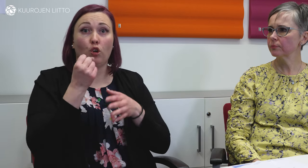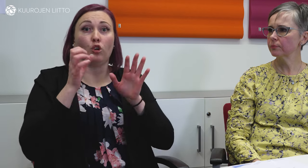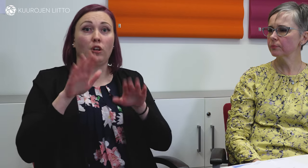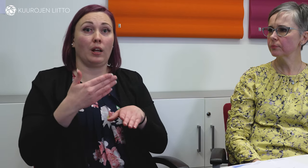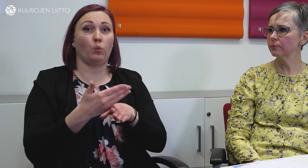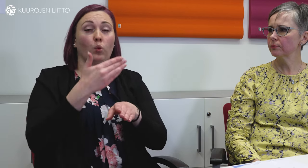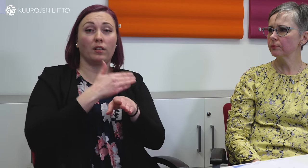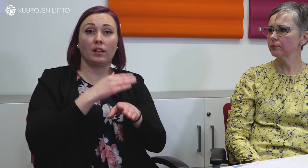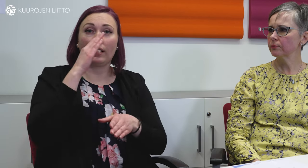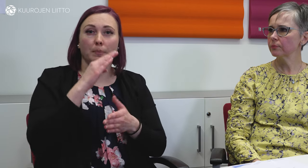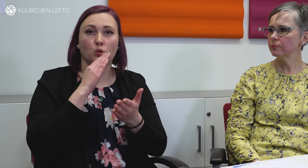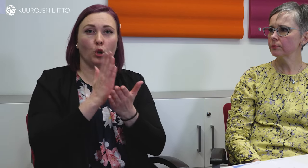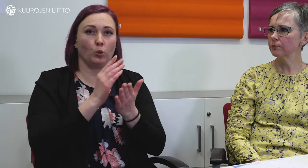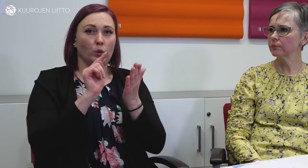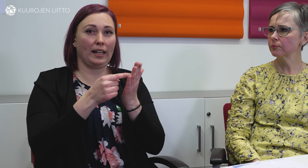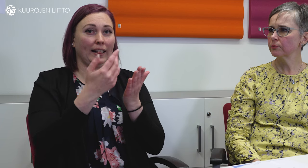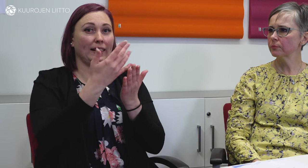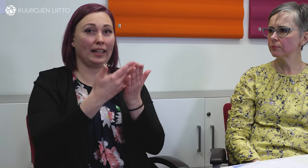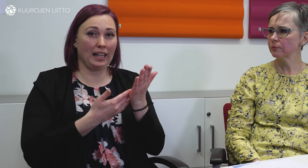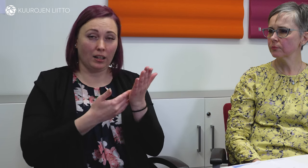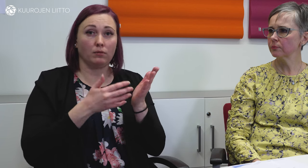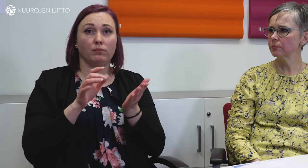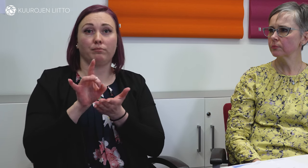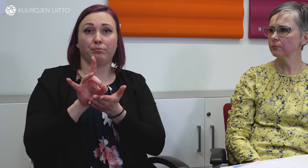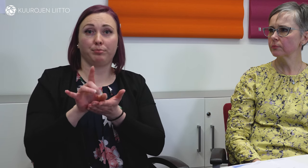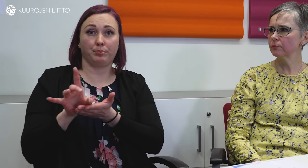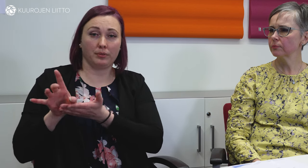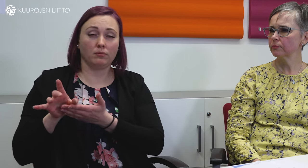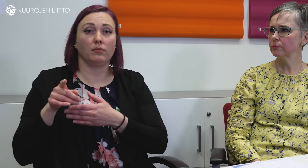lähettää ihmisoikeuksia koskevat kriteerit jo etukäteen -